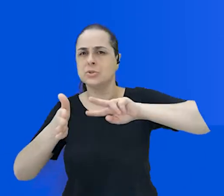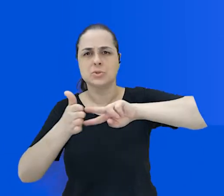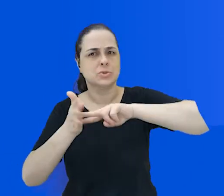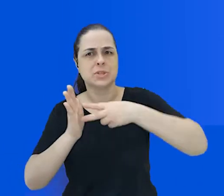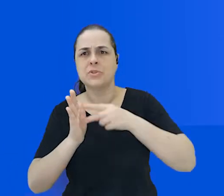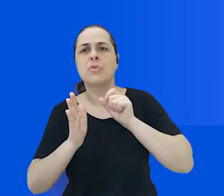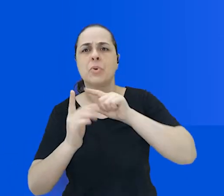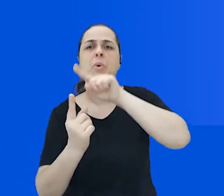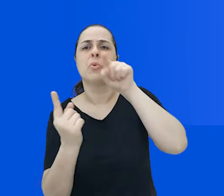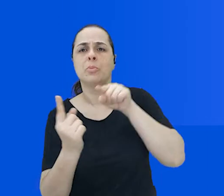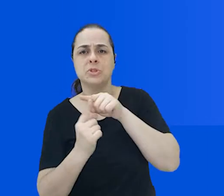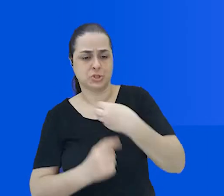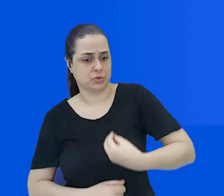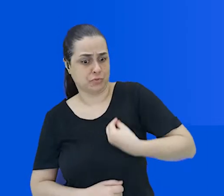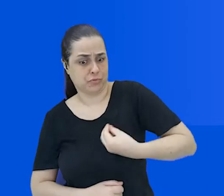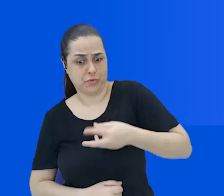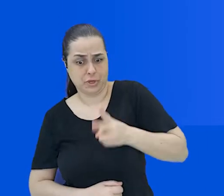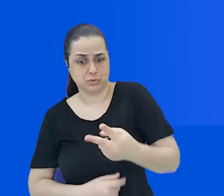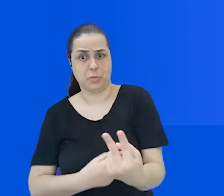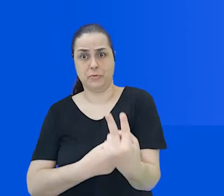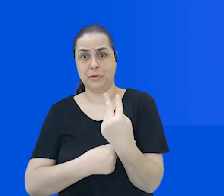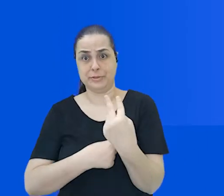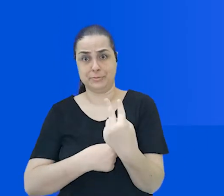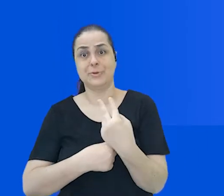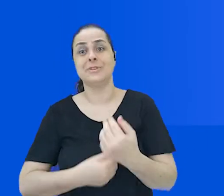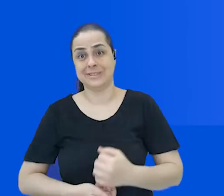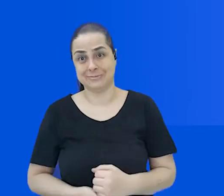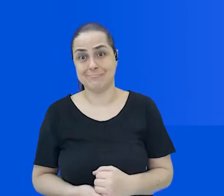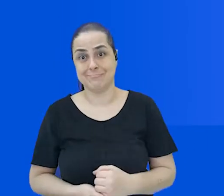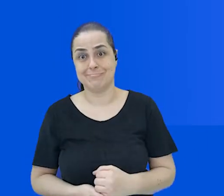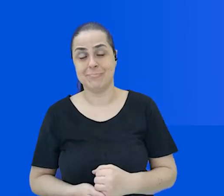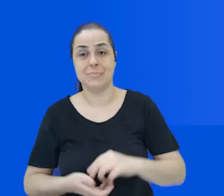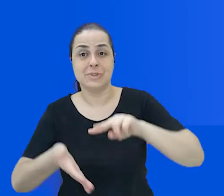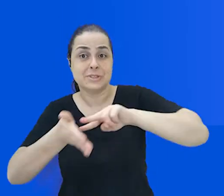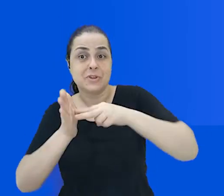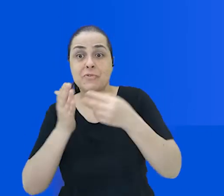de algo pra cuidar do nosso organismo ou para nos dar uma informação